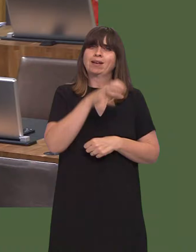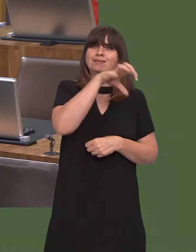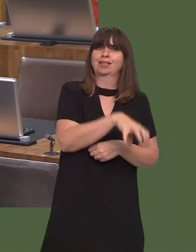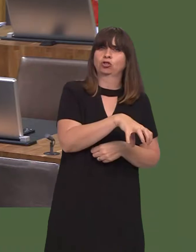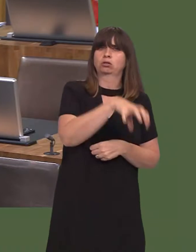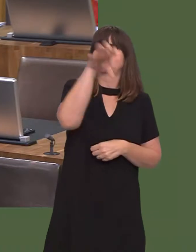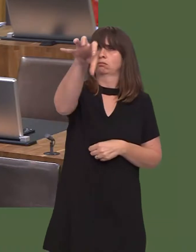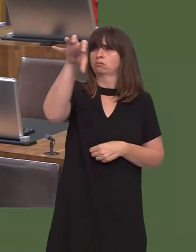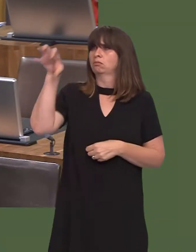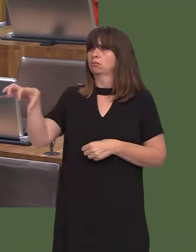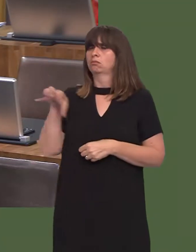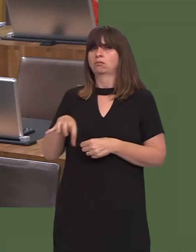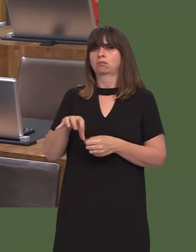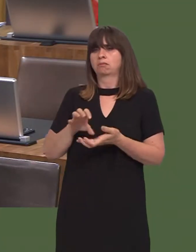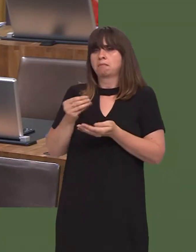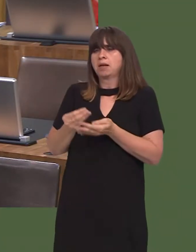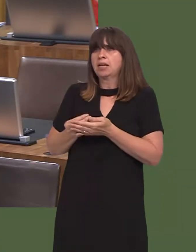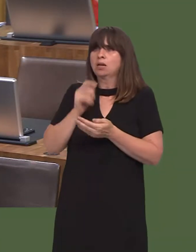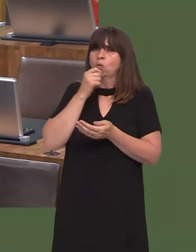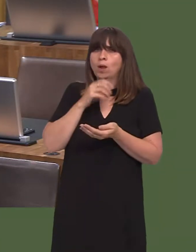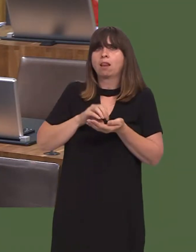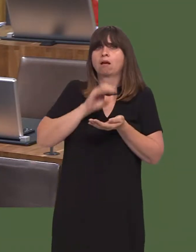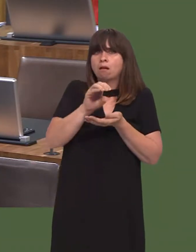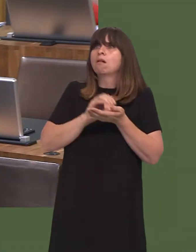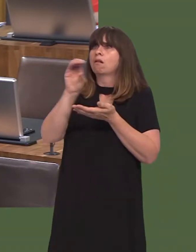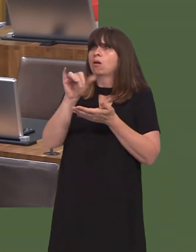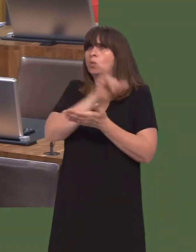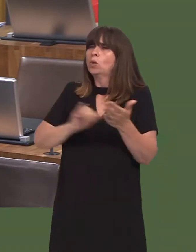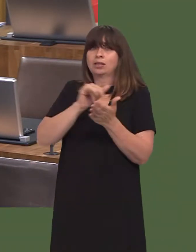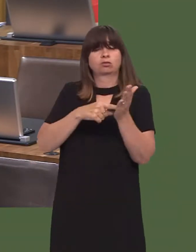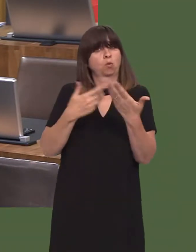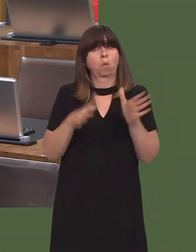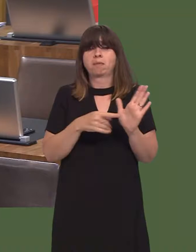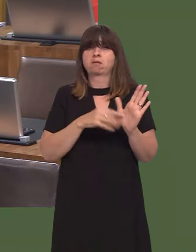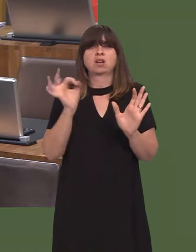Nid yw hiín rhoi unrhyw fath o bwyslais ar un rhan o Gymru neuír llall. Maeín ystyried